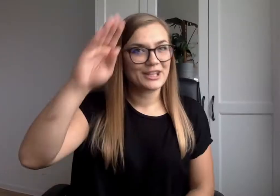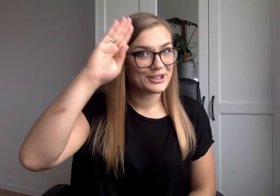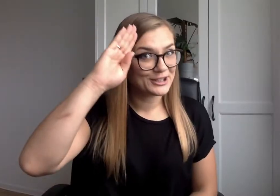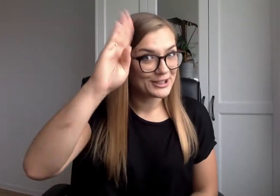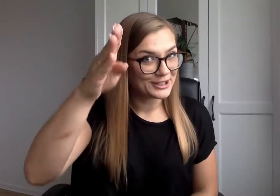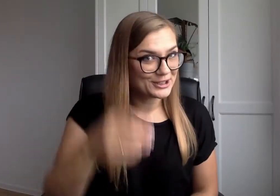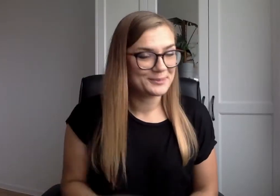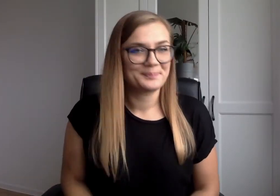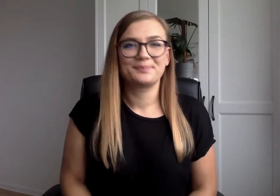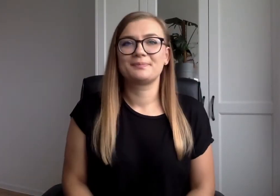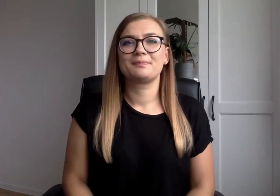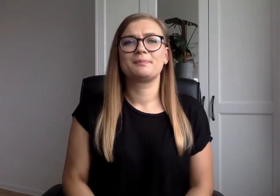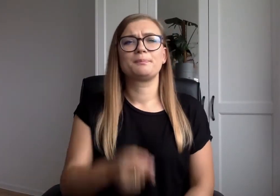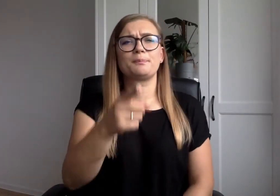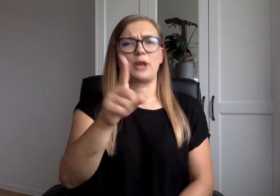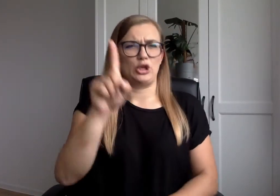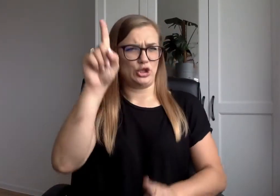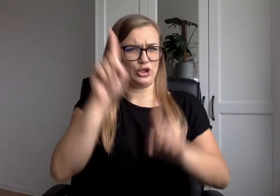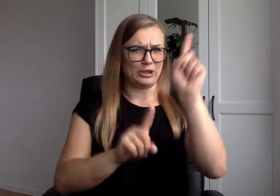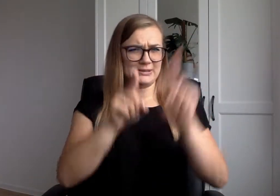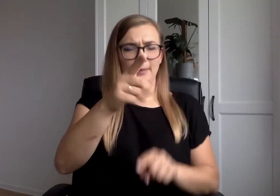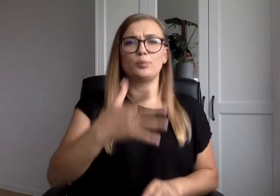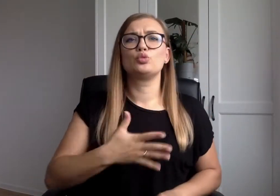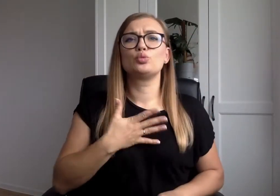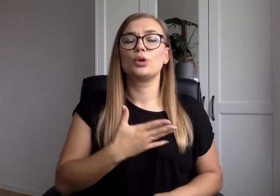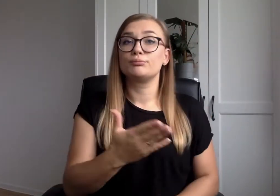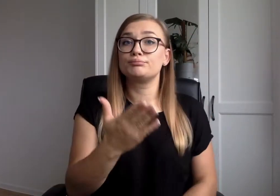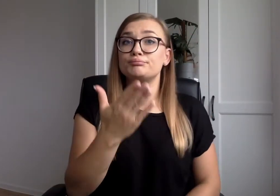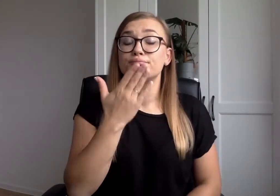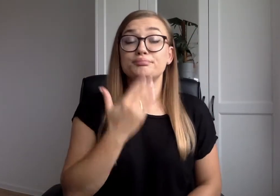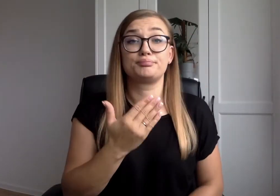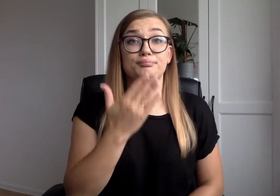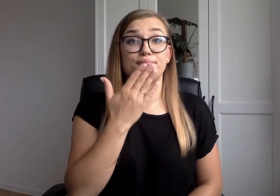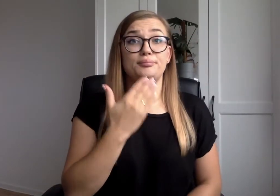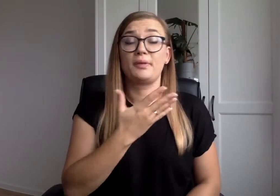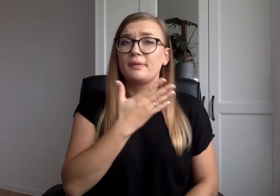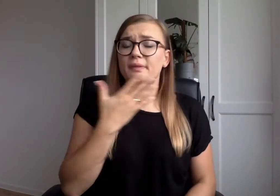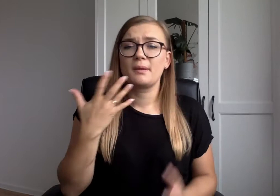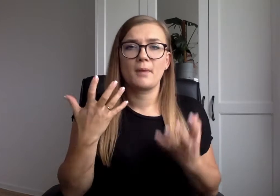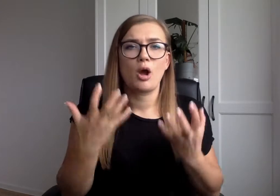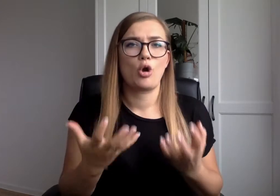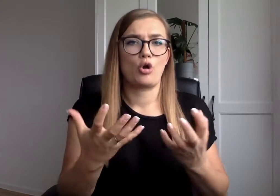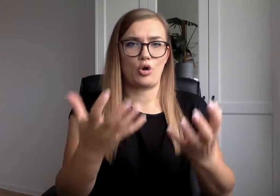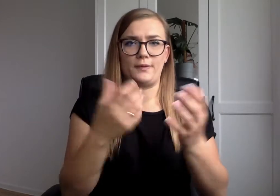Cześć Masz czasem tak, że nic Ci się nie chce?